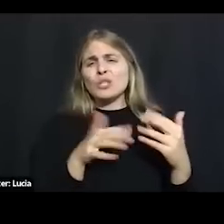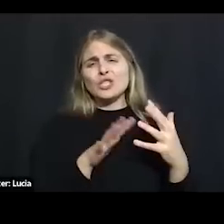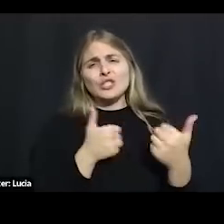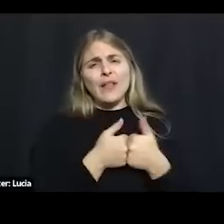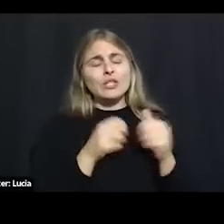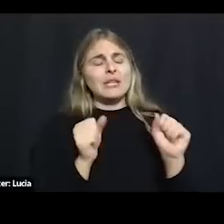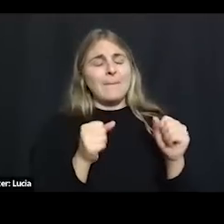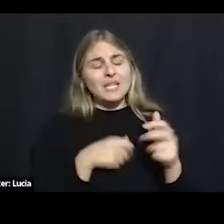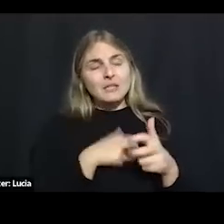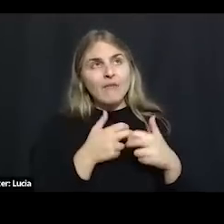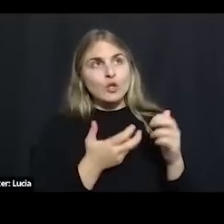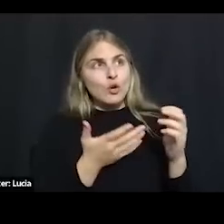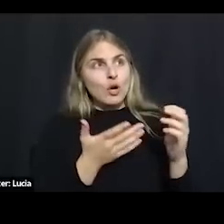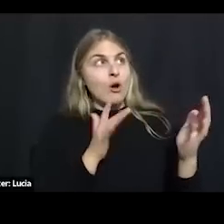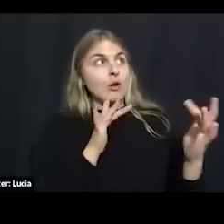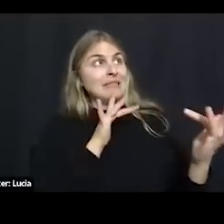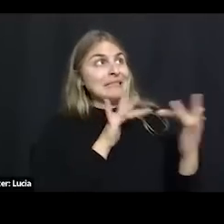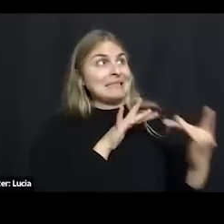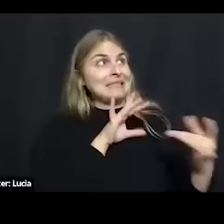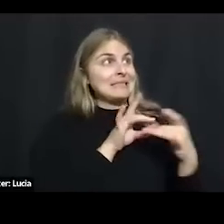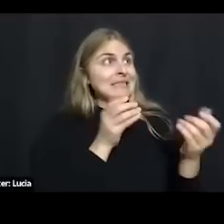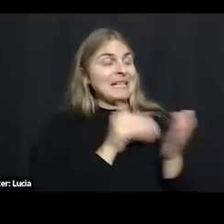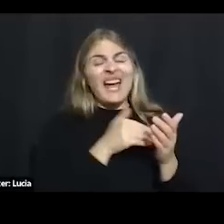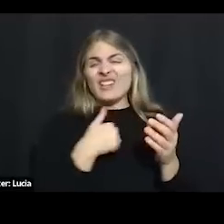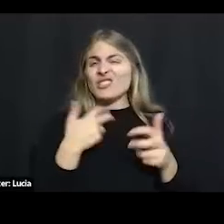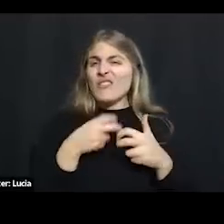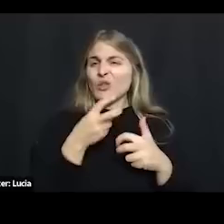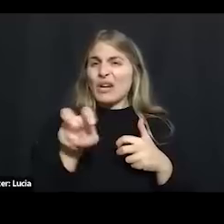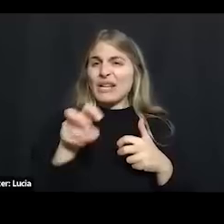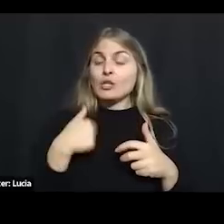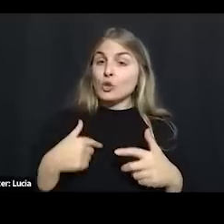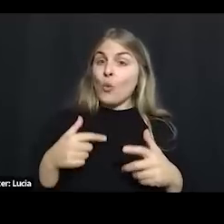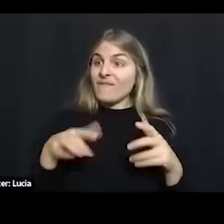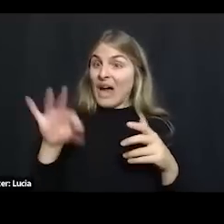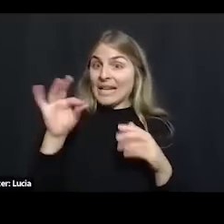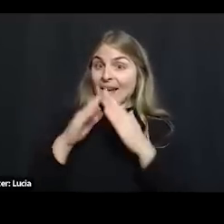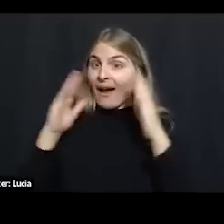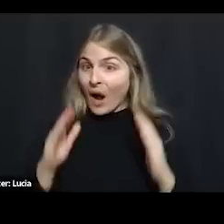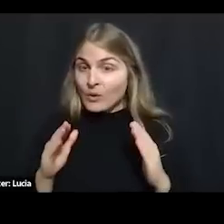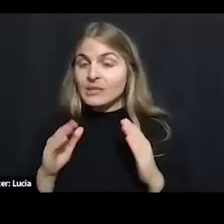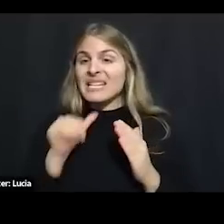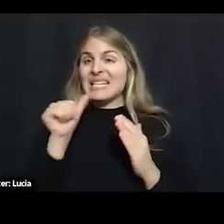para ayudar a las personas en esta transición. Obtener vivienda no parecía integrar a las personas en la comunidad